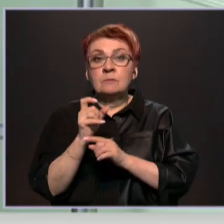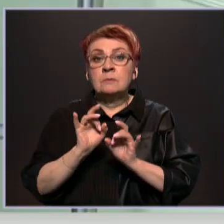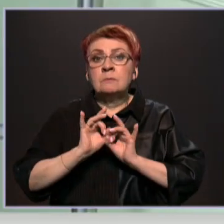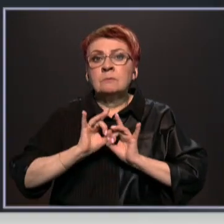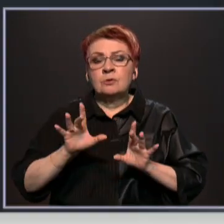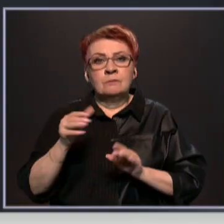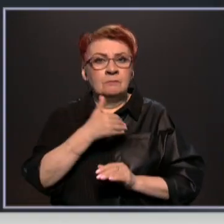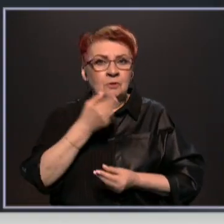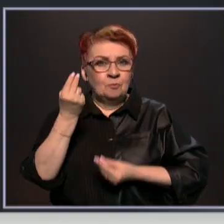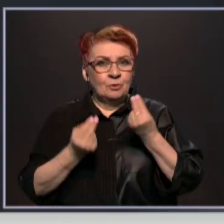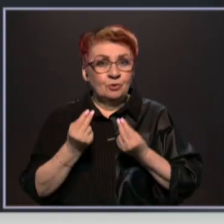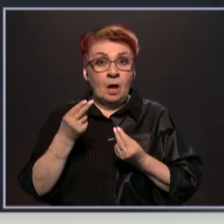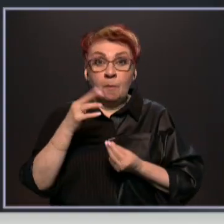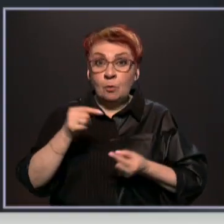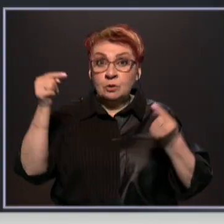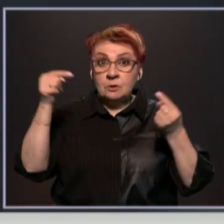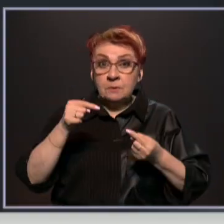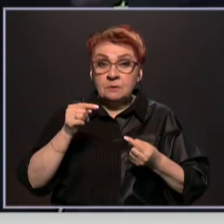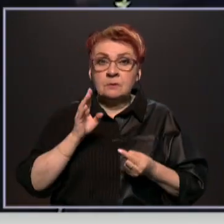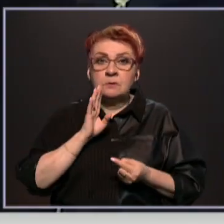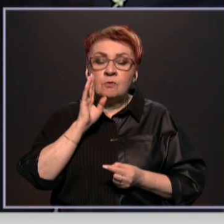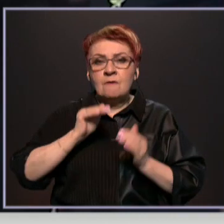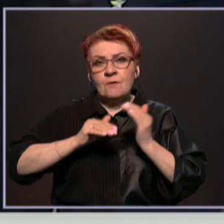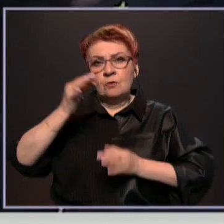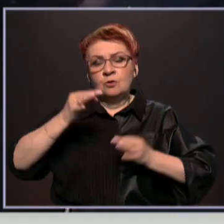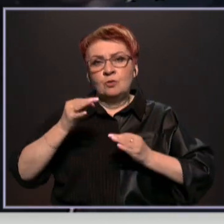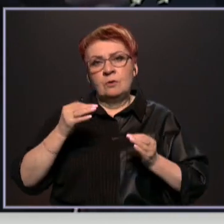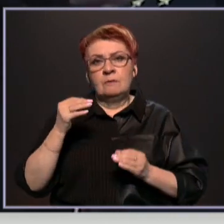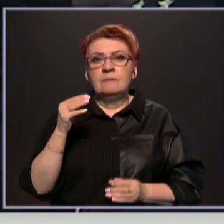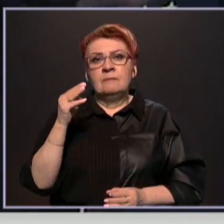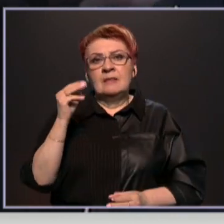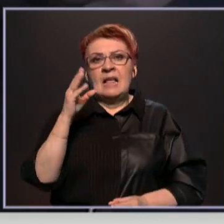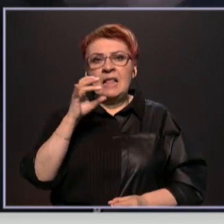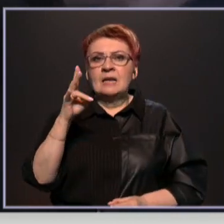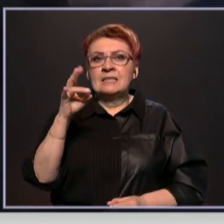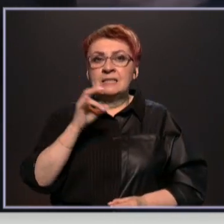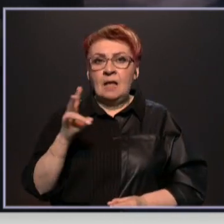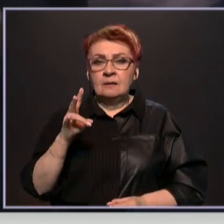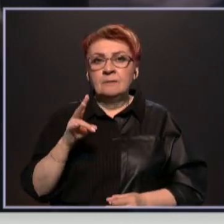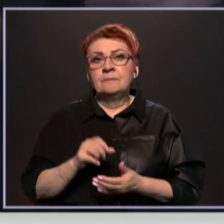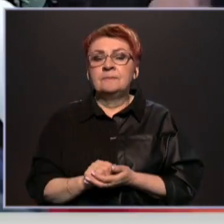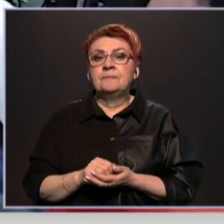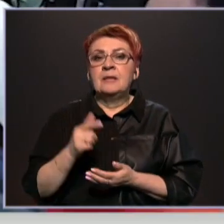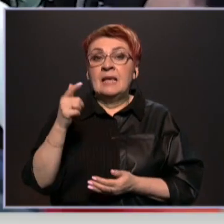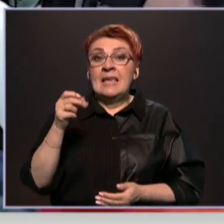шутки по совпадению сегодня утром Верховный суд Татарстана признал Ильназа гилявеева виновным в